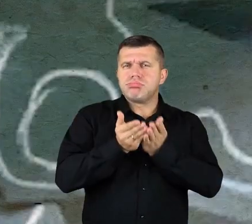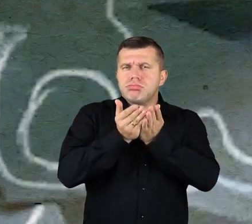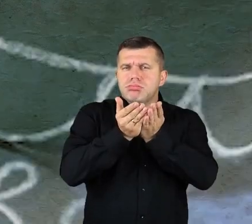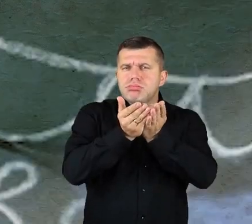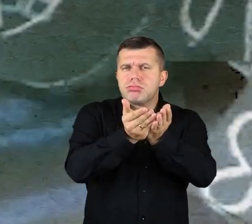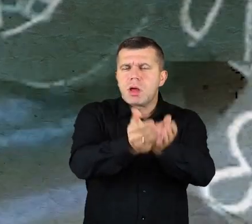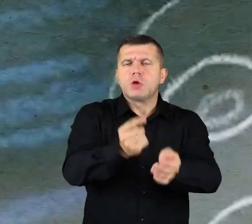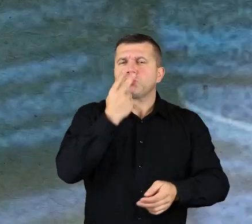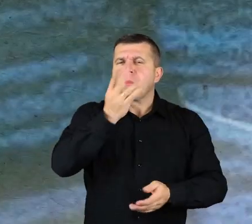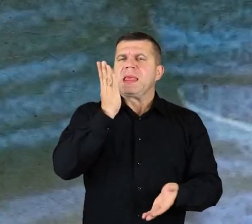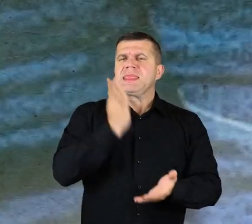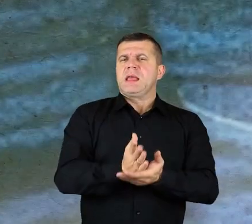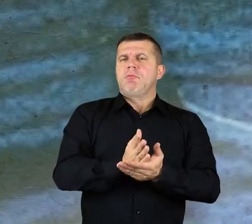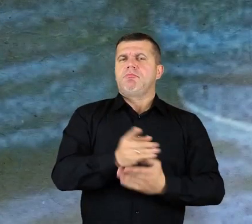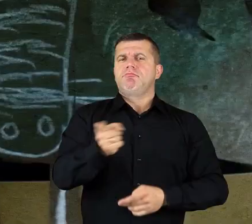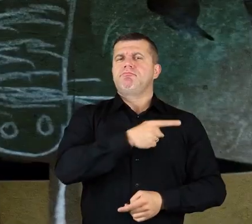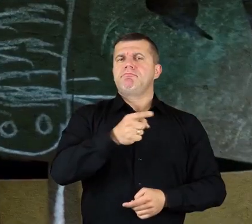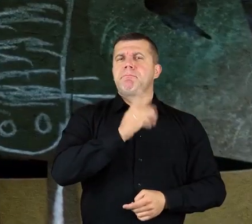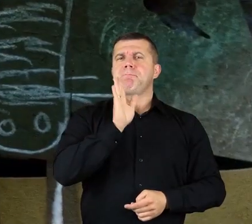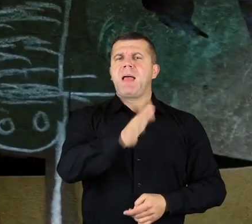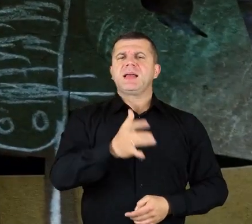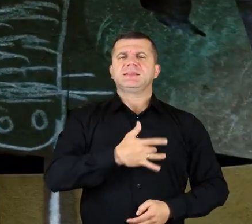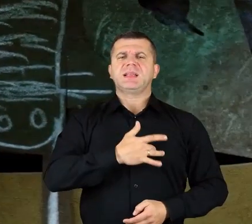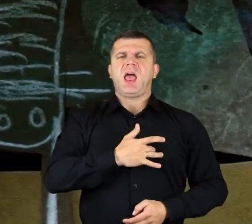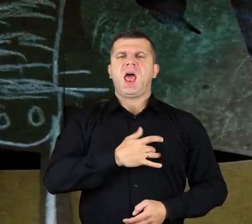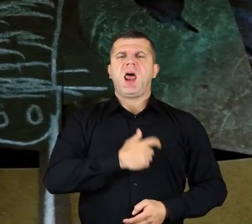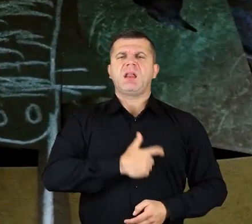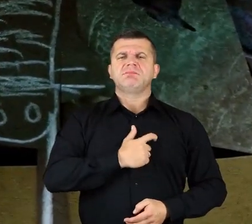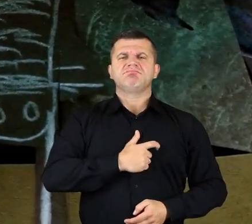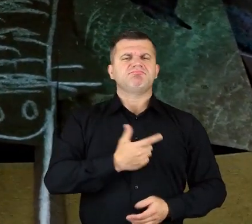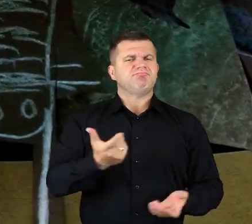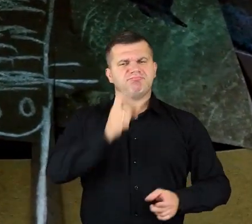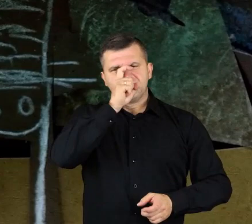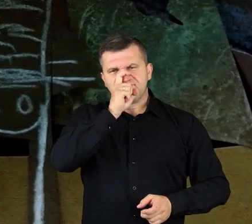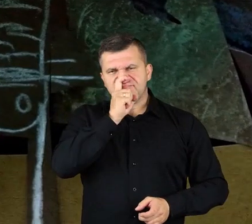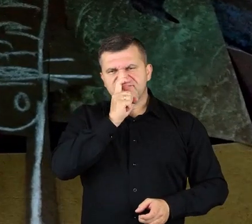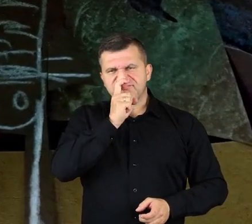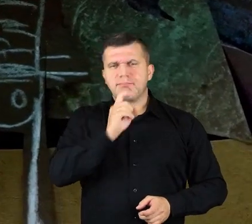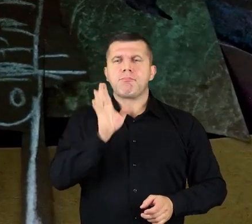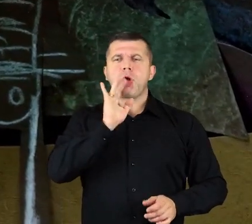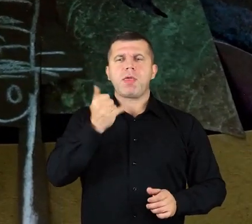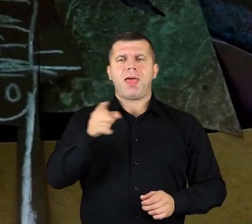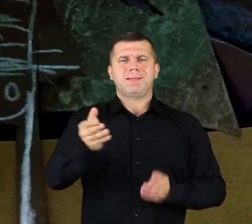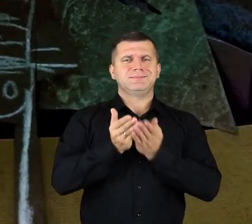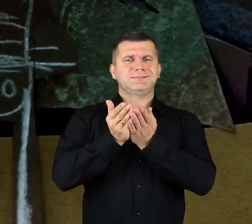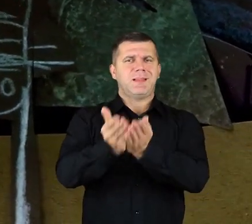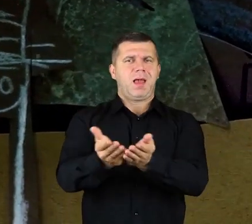Zobaczą ją jednak tylko Ci, którzy mają serca tak niegodziwe, jak załoga tego statku.